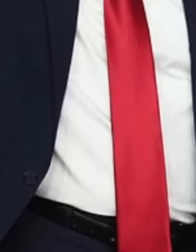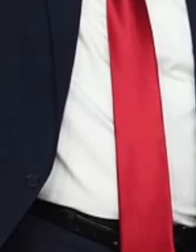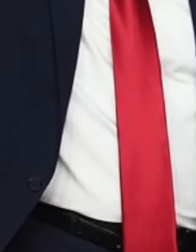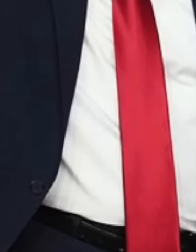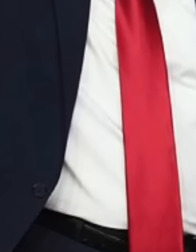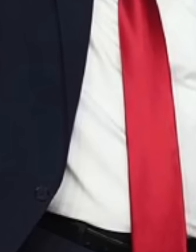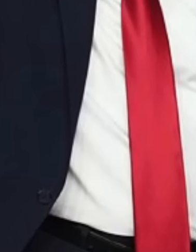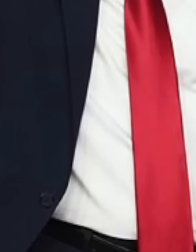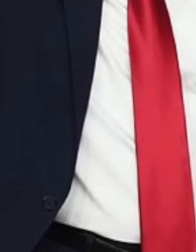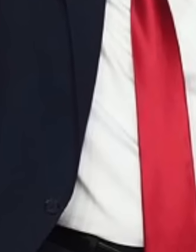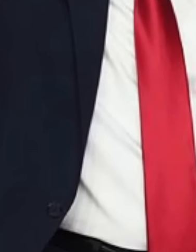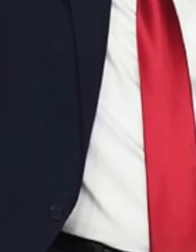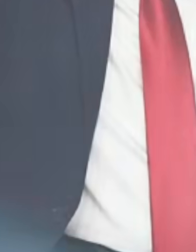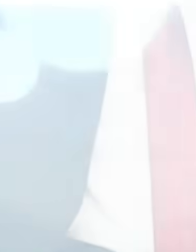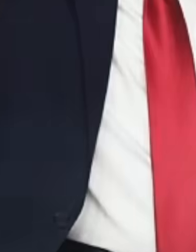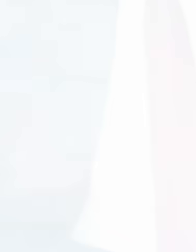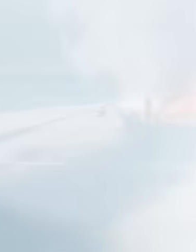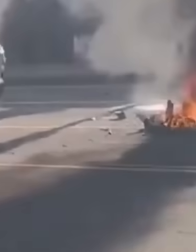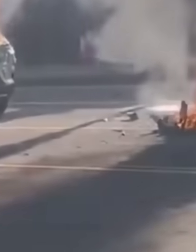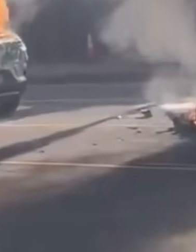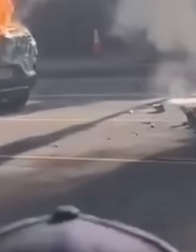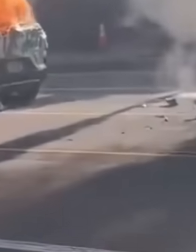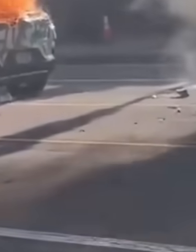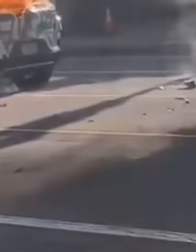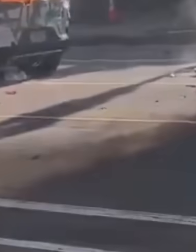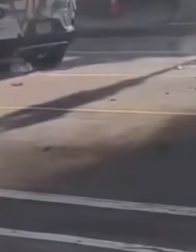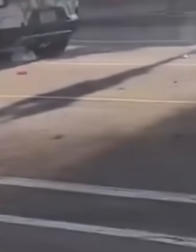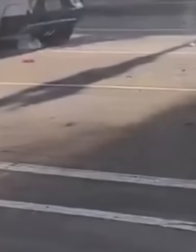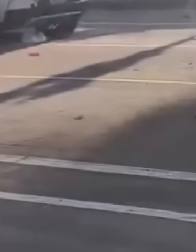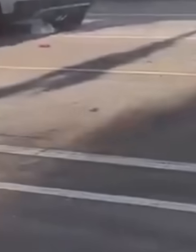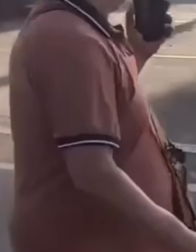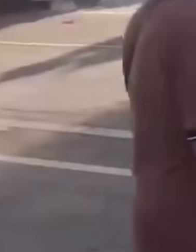con Donald Trump y tomar acuerdo sobre los conflictos y manifestaciones que han surgido